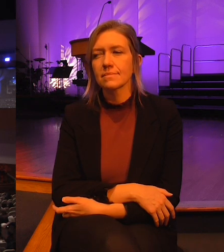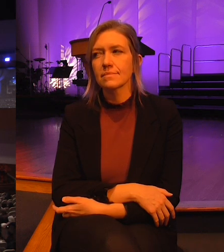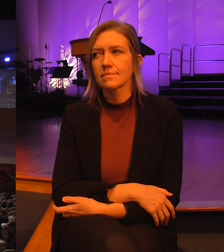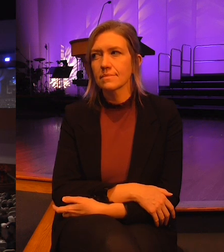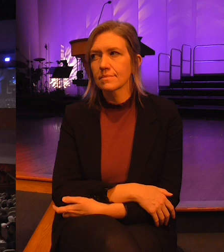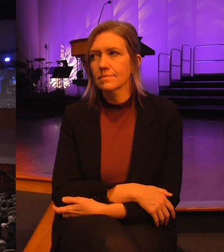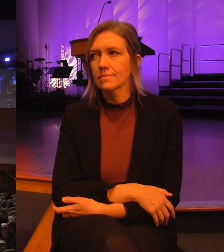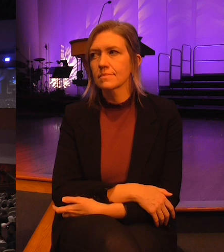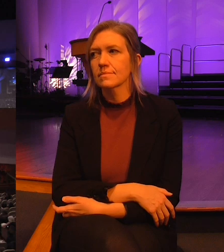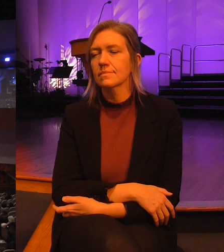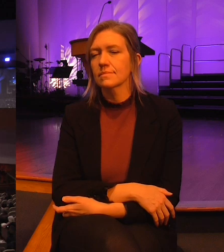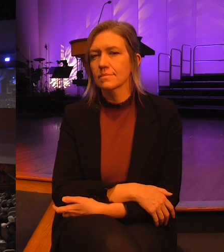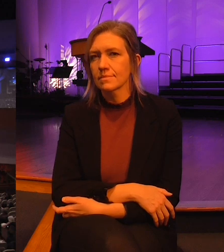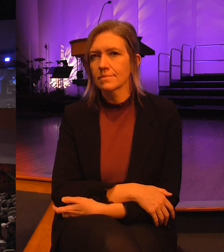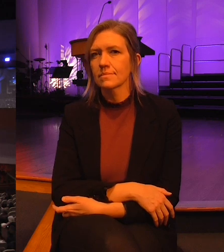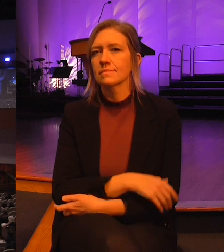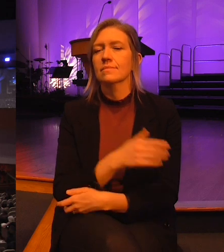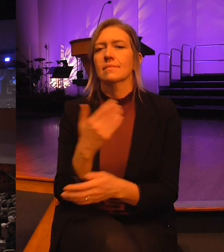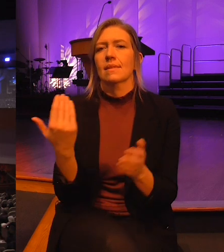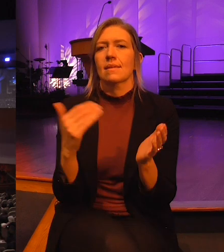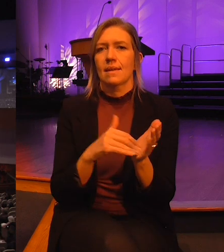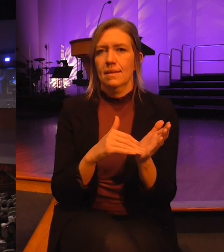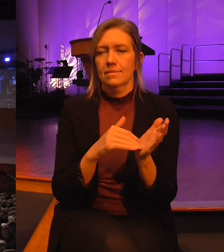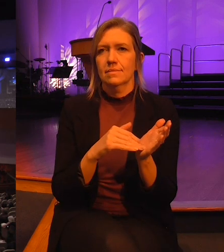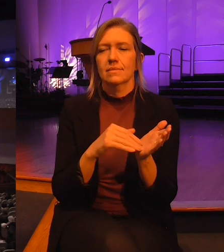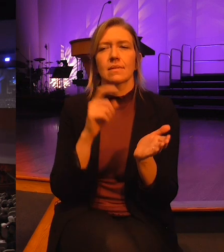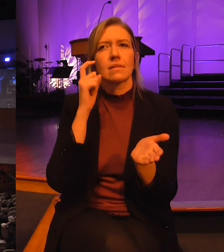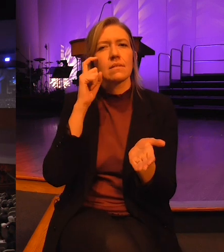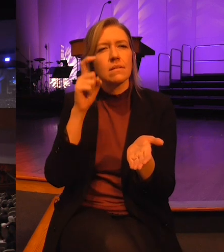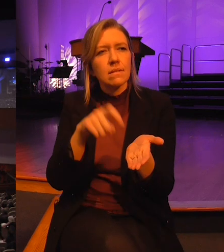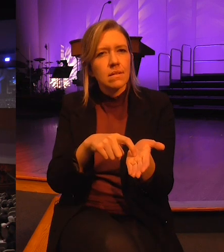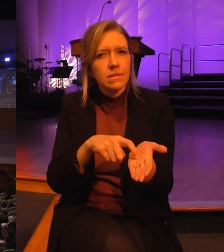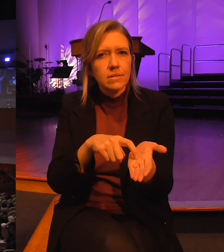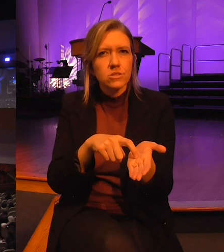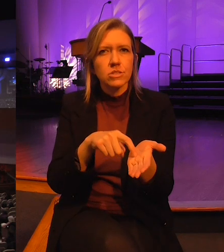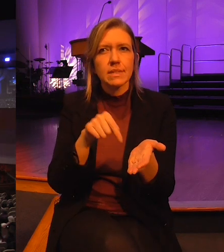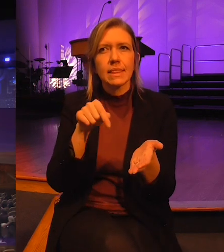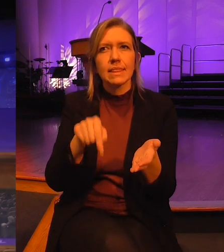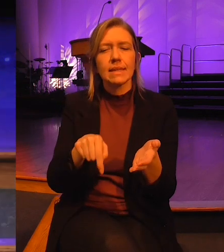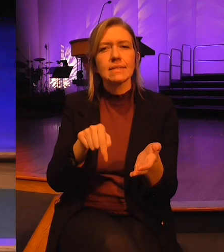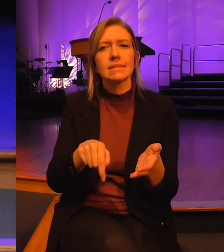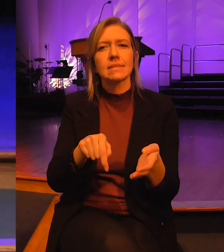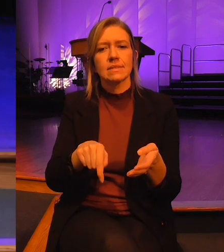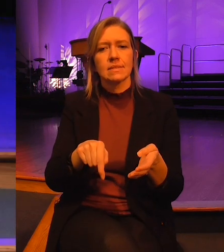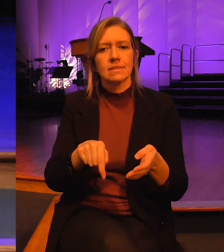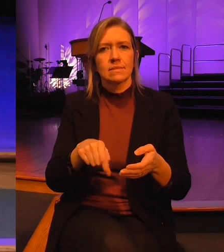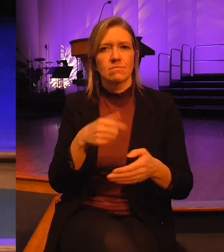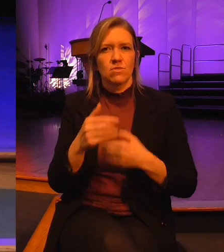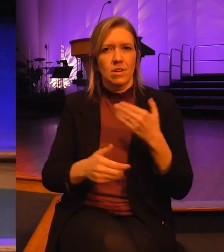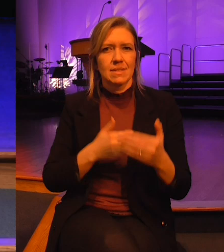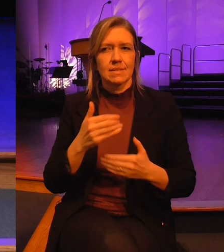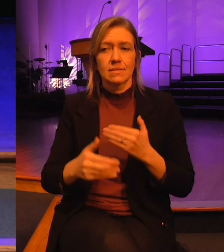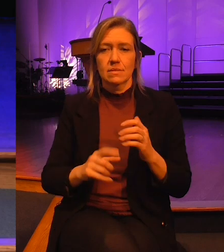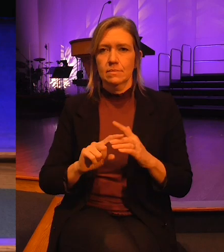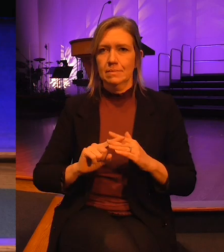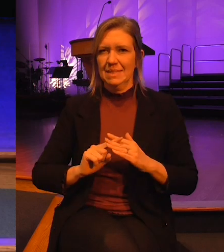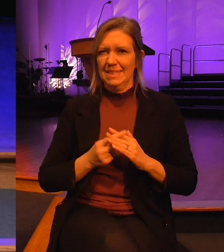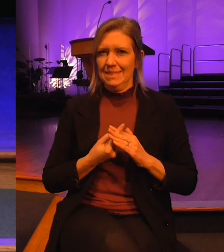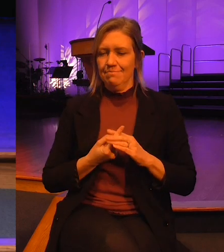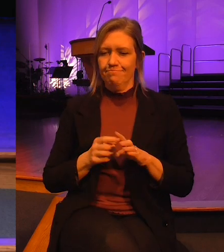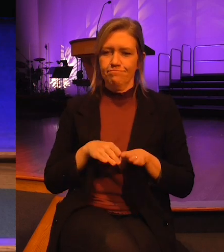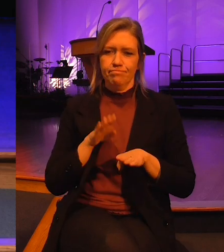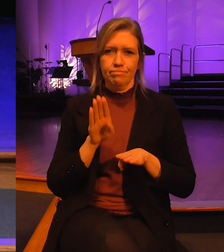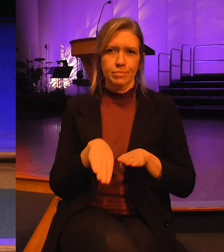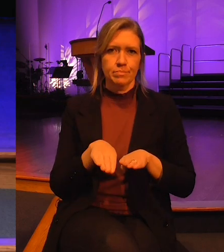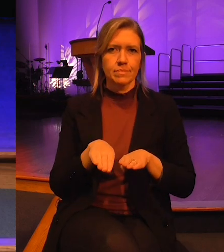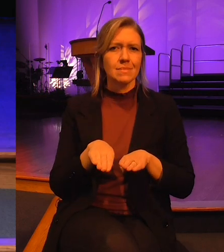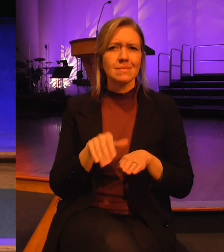así que reconozco nuevamente que este es el comienzo de un proceso y no la finalización